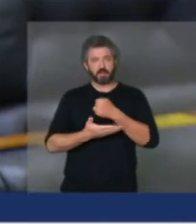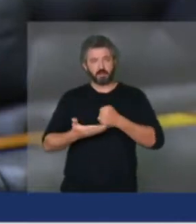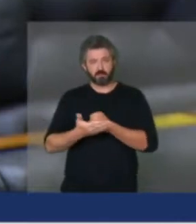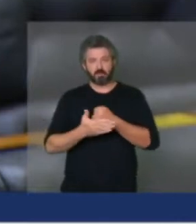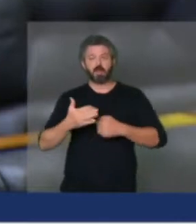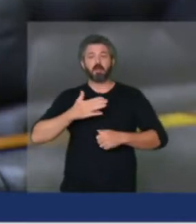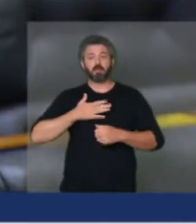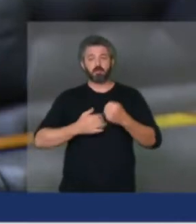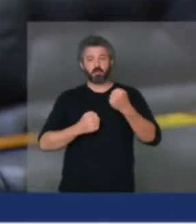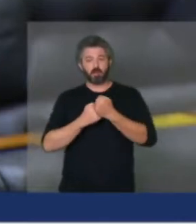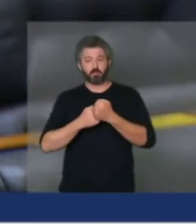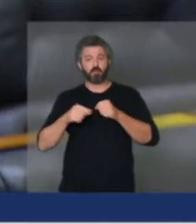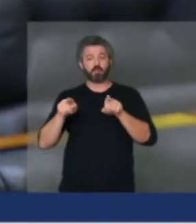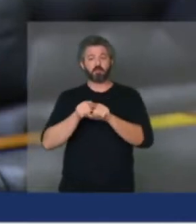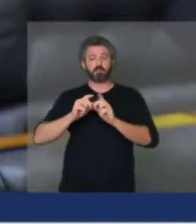GRANDE ABRAÇO. -- [PRESIDENTE]: TEMPO